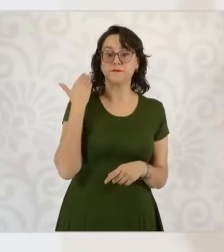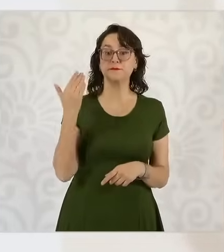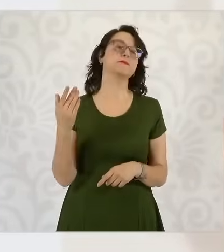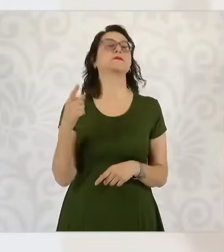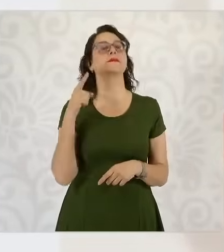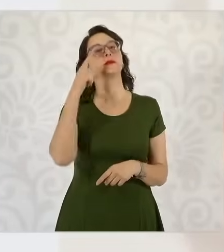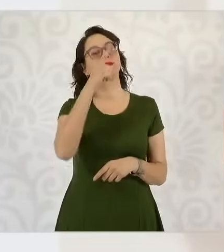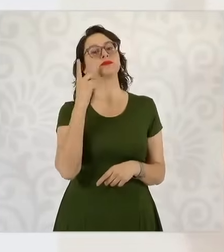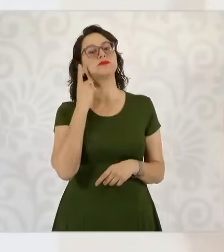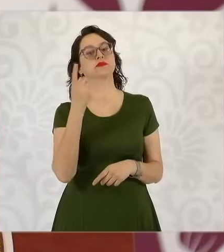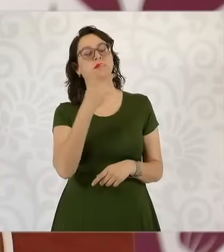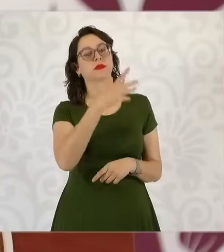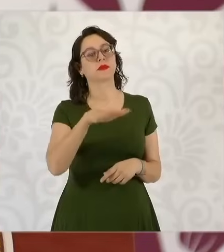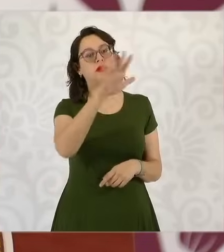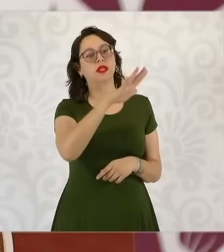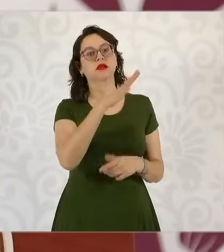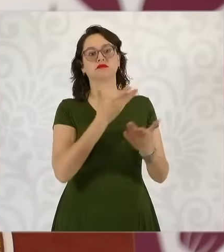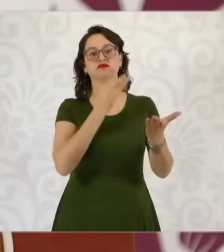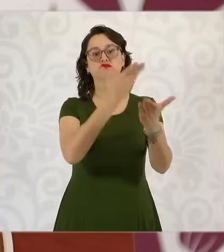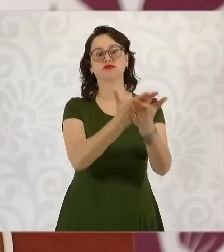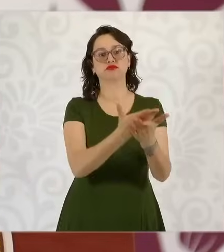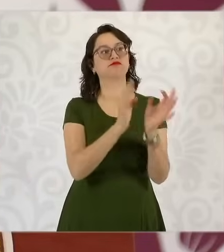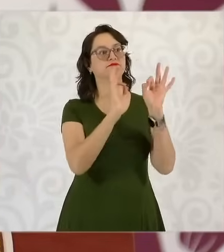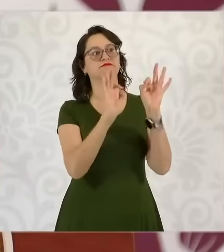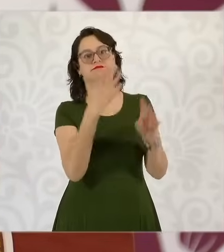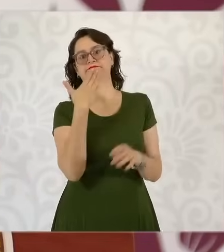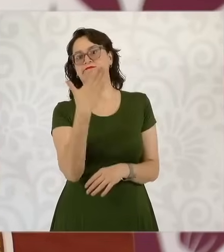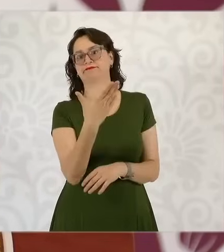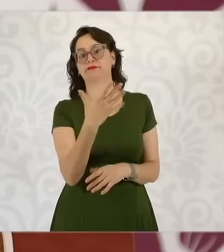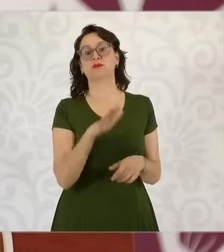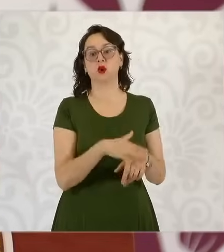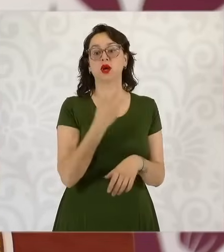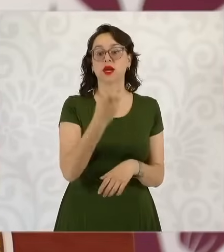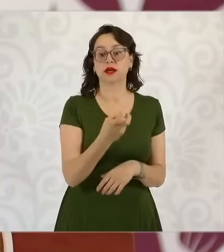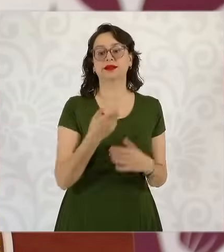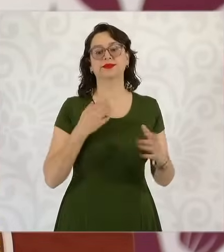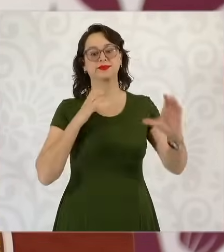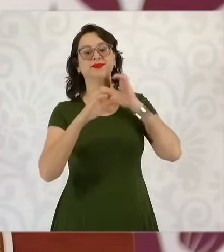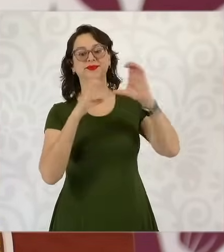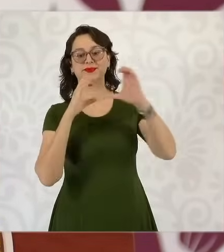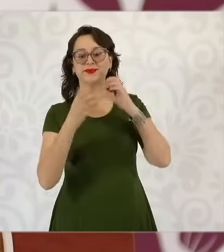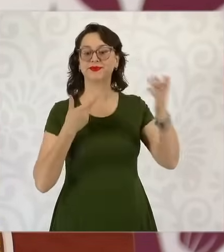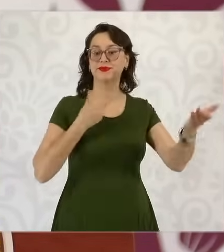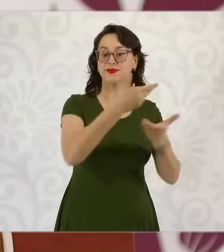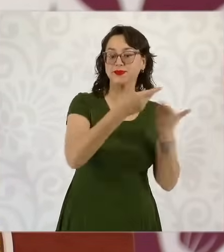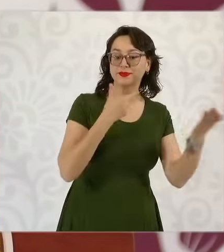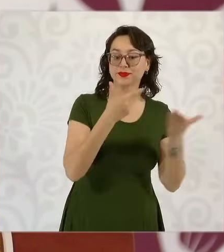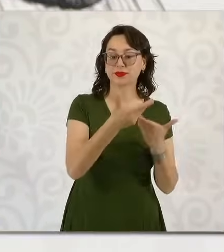bueno ¿cómo se ha logrado eso pues comunicando coordinándonos entonces eso es lo que estamos